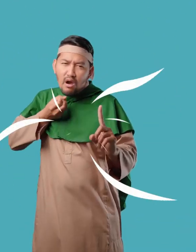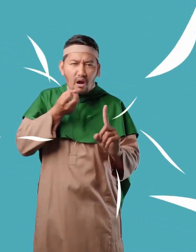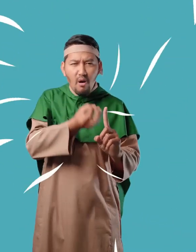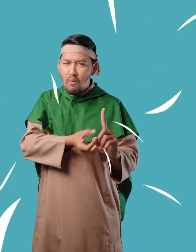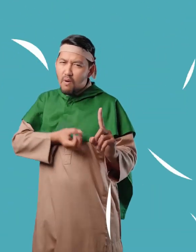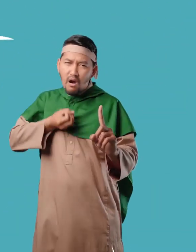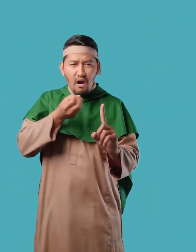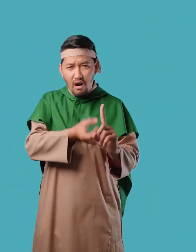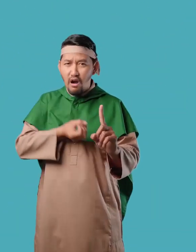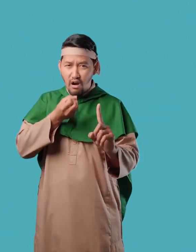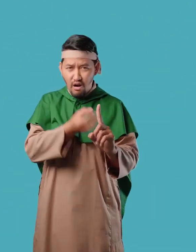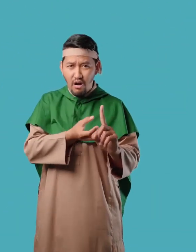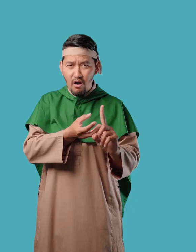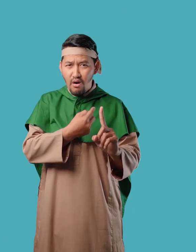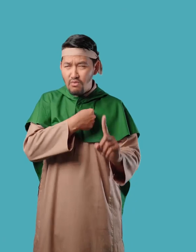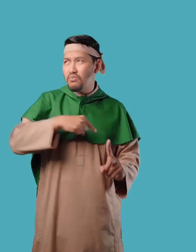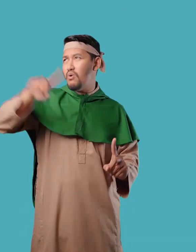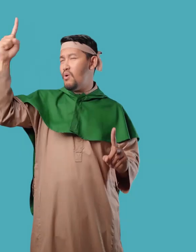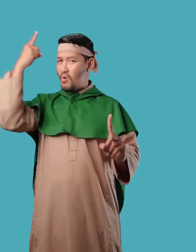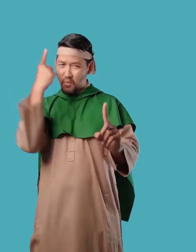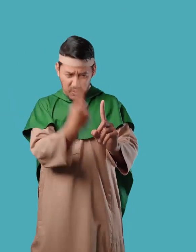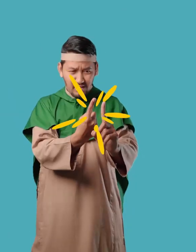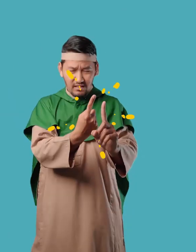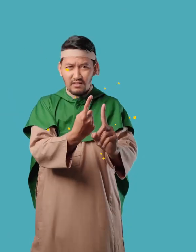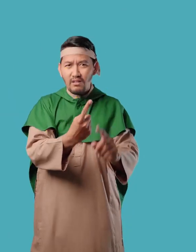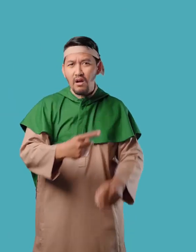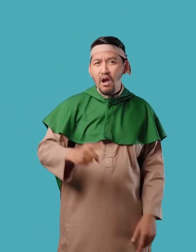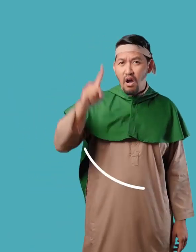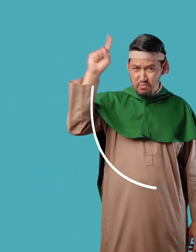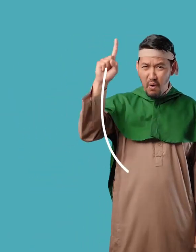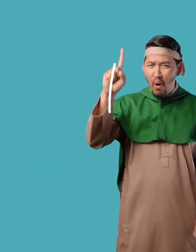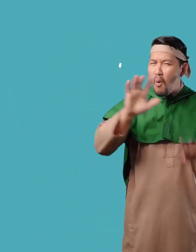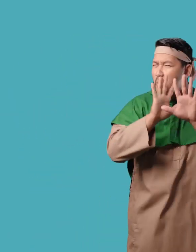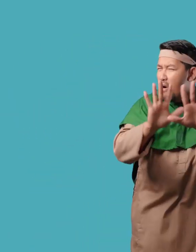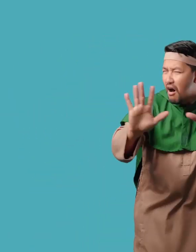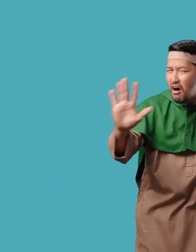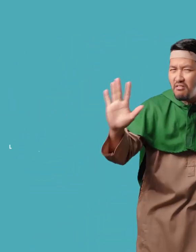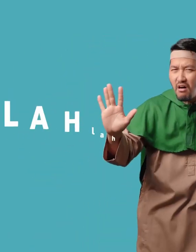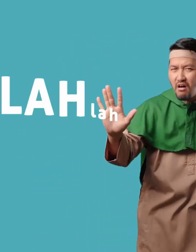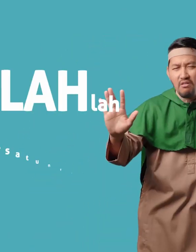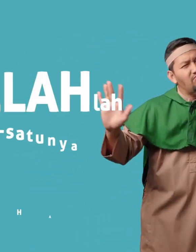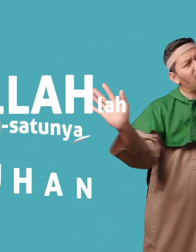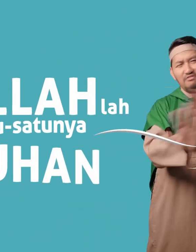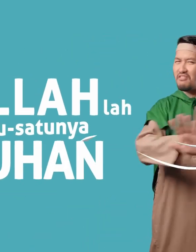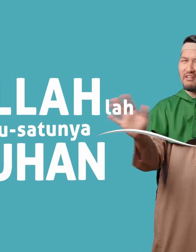dan mengingatkan mereka tentang ajaran tauhid, bahwa hanya Allah lah satu-satunya Tuhan.